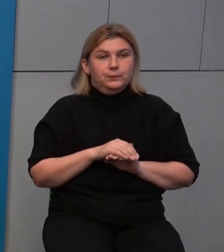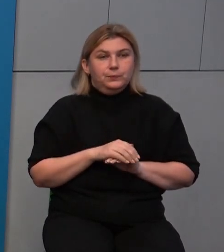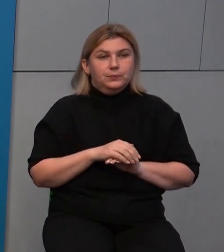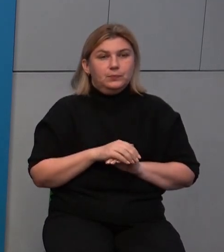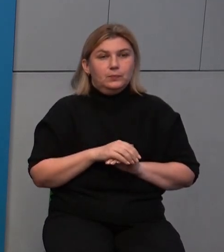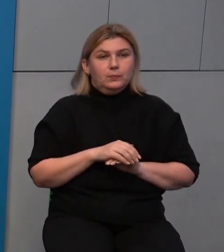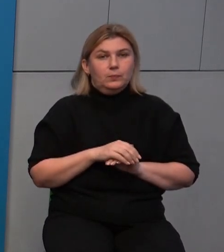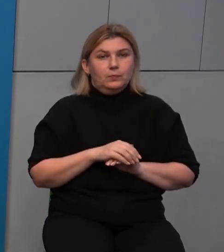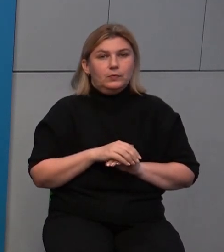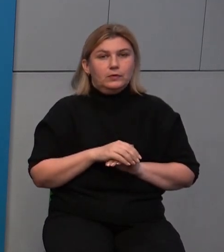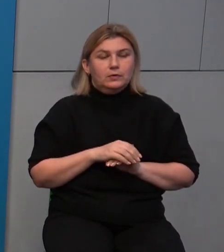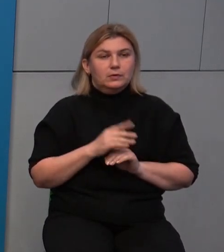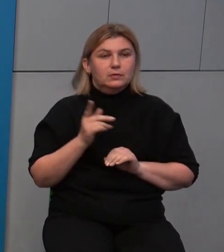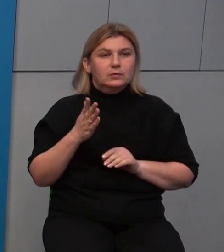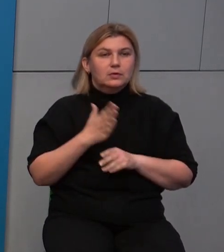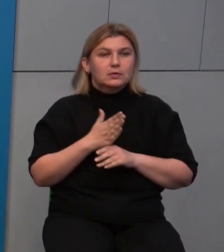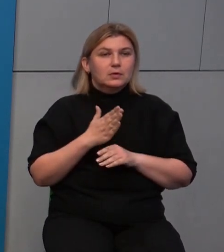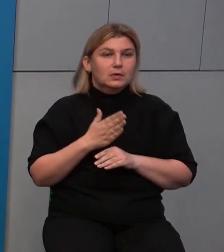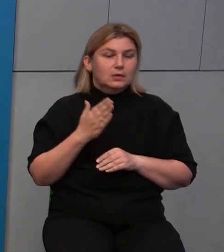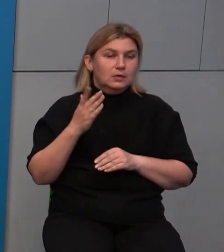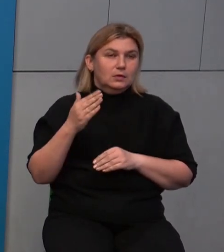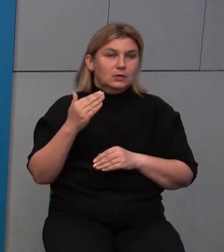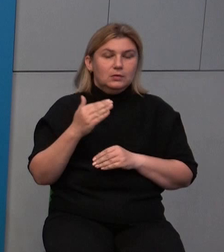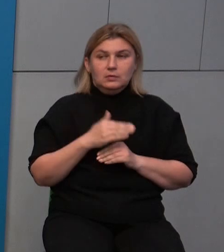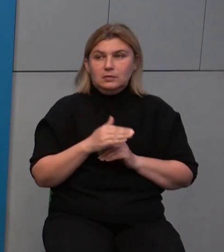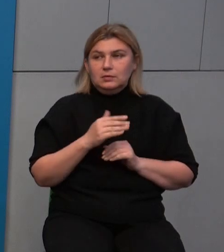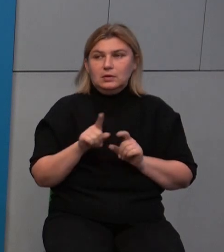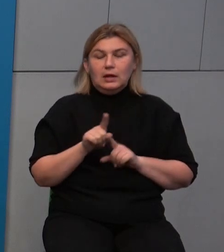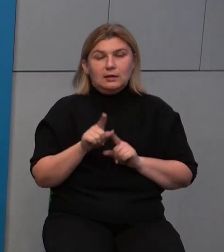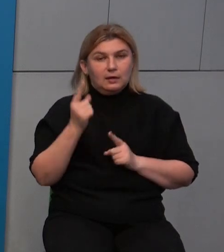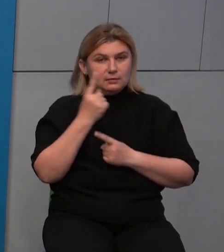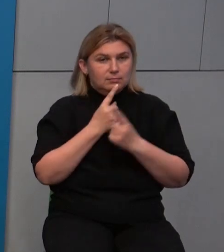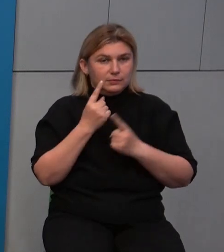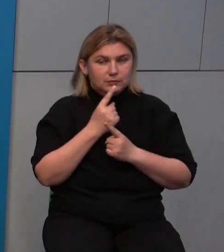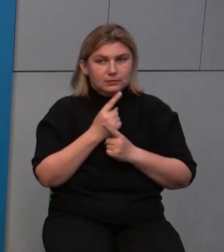I to nie jest już fikcja spekulatywna, chociaż też wydaje się, że...